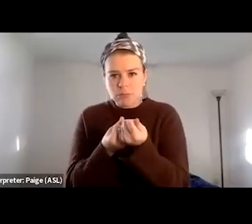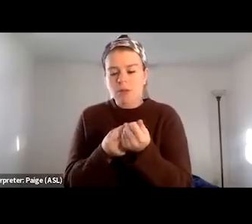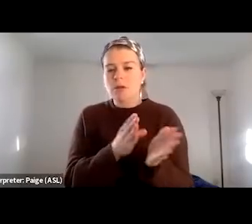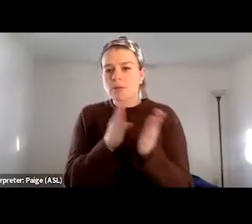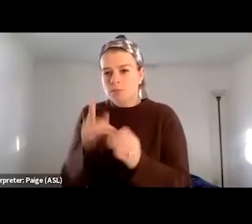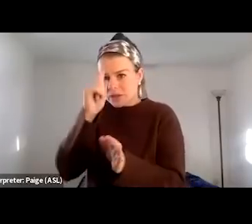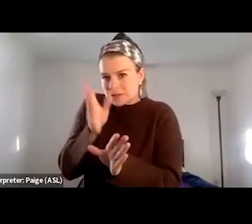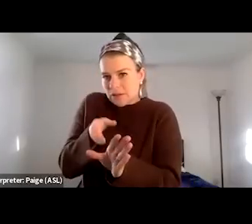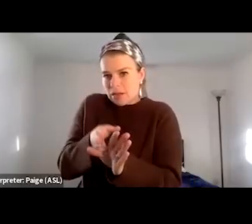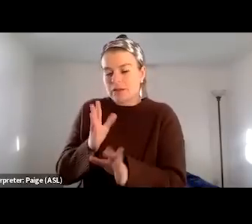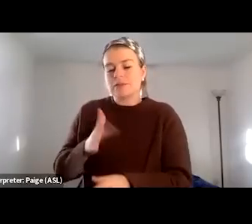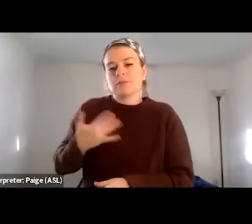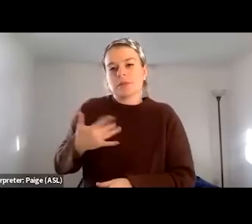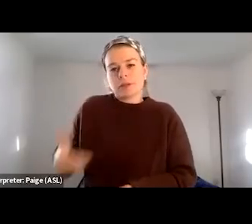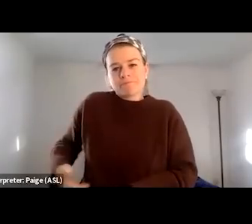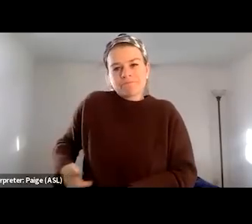ese sentido de comunidad o de pertenencia.